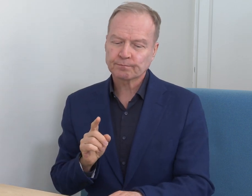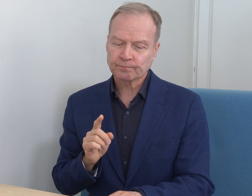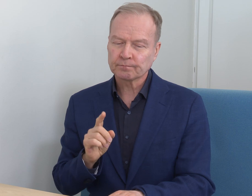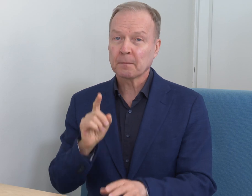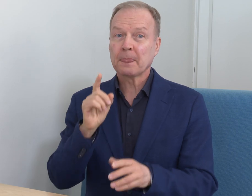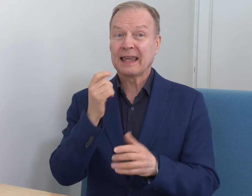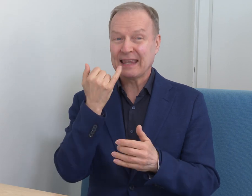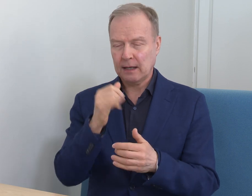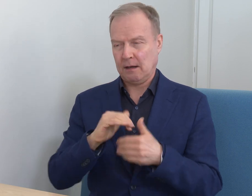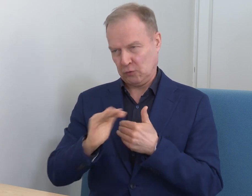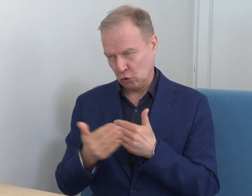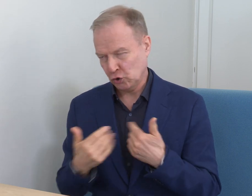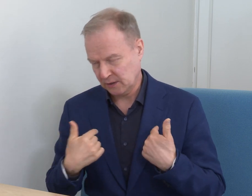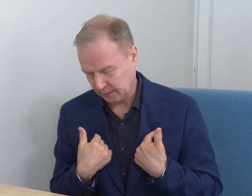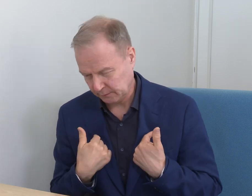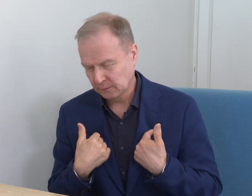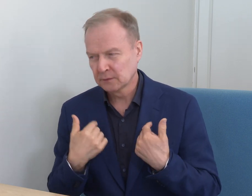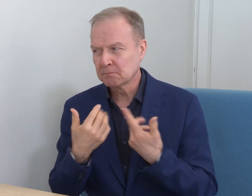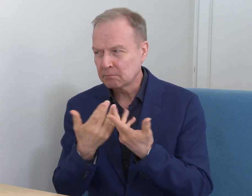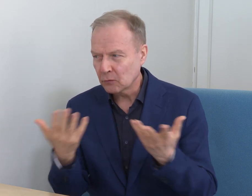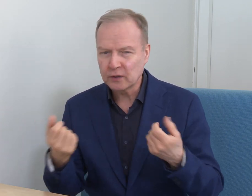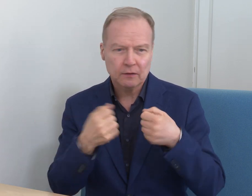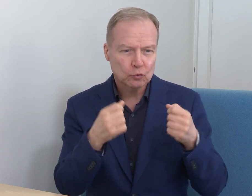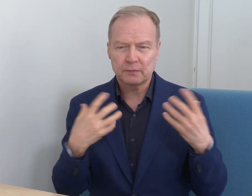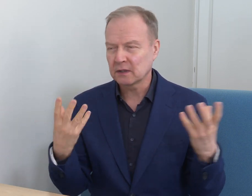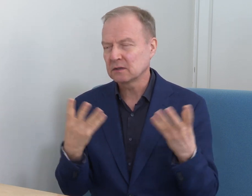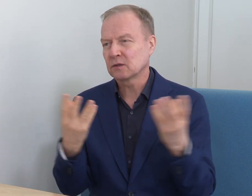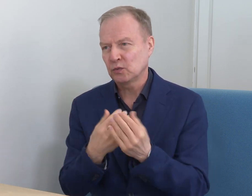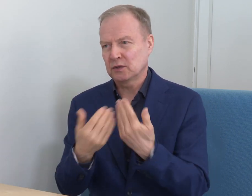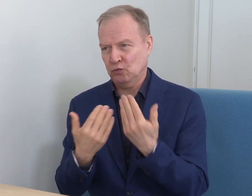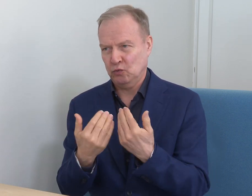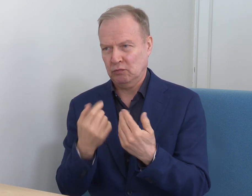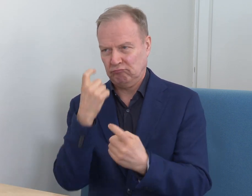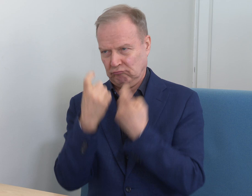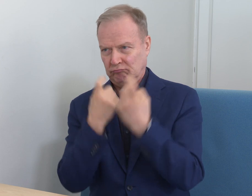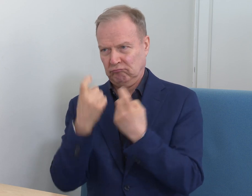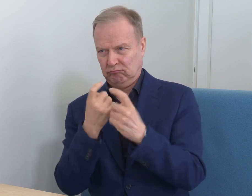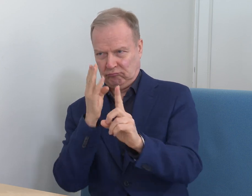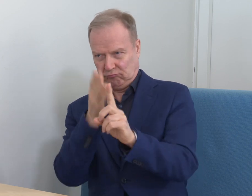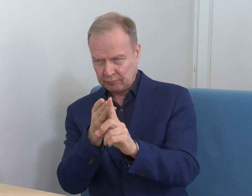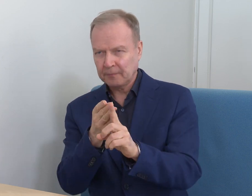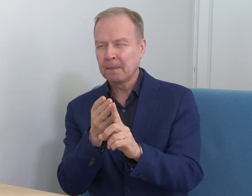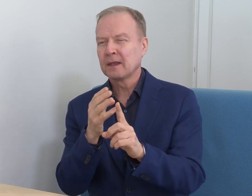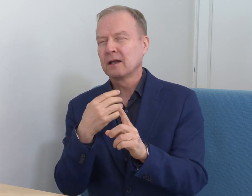Toistan, että Kuurojen Liitto yrittää vaikuttaa monen toimijan kanssa yhteistyössä.